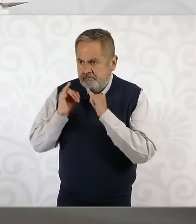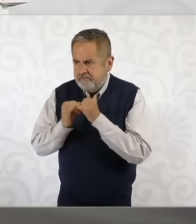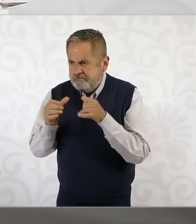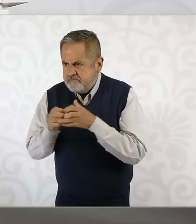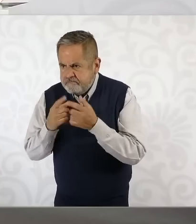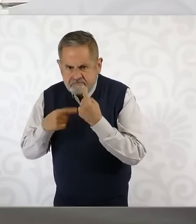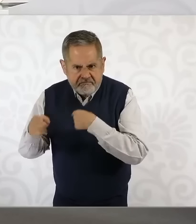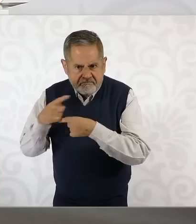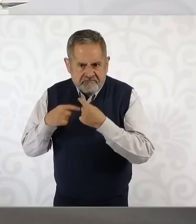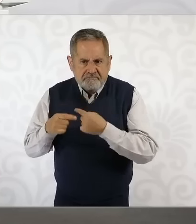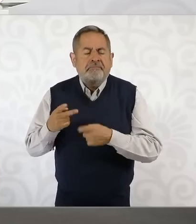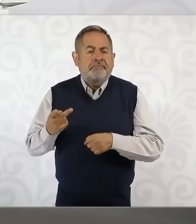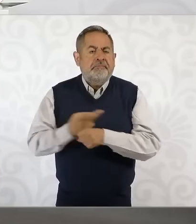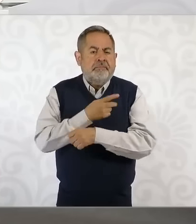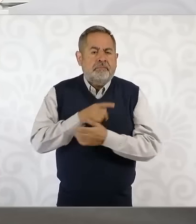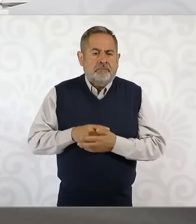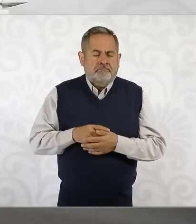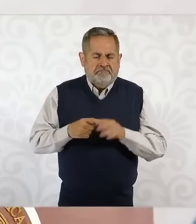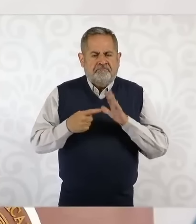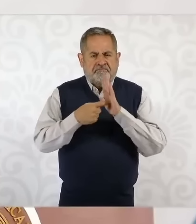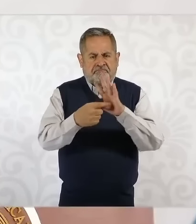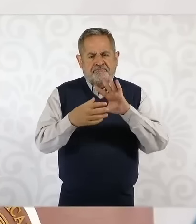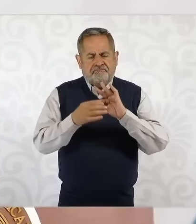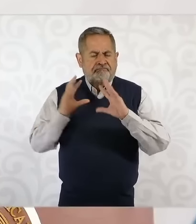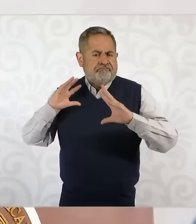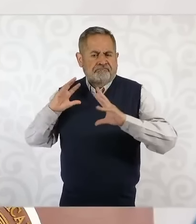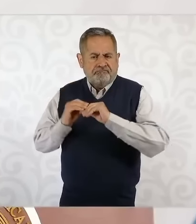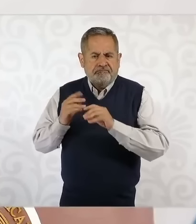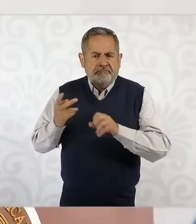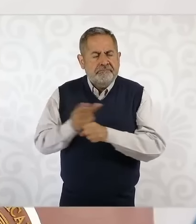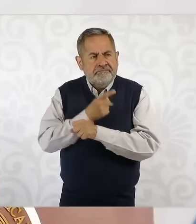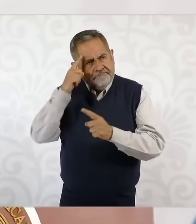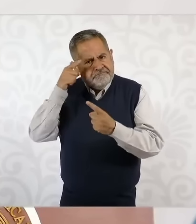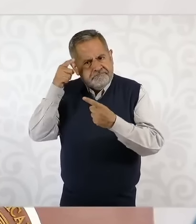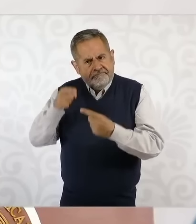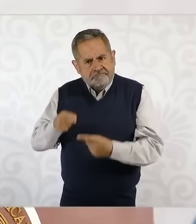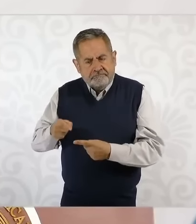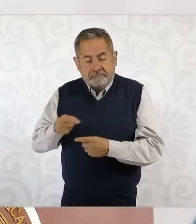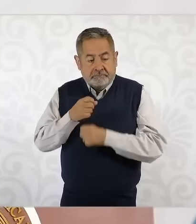presentaremos un muy breve recuento de los objetivos prioritarios detenidos entre 2024